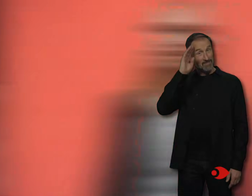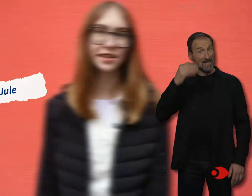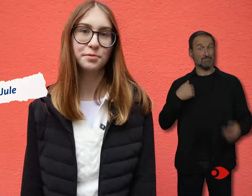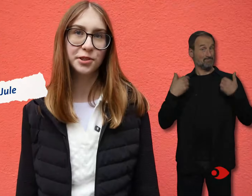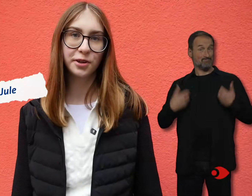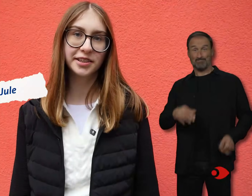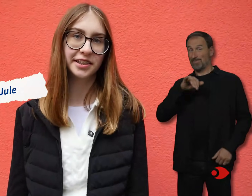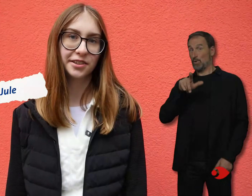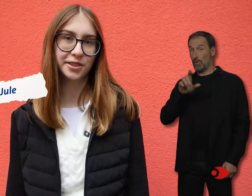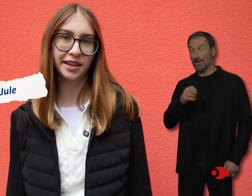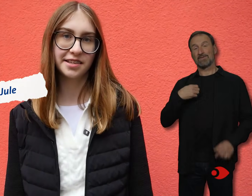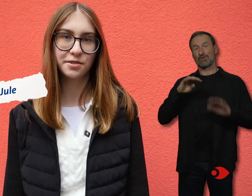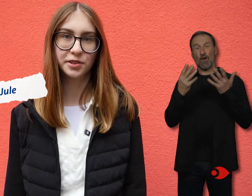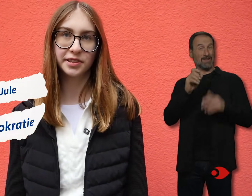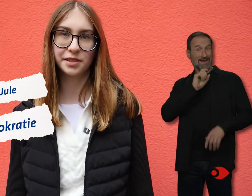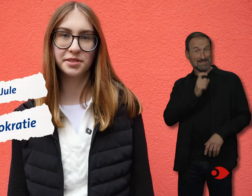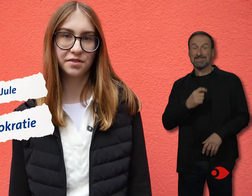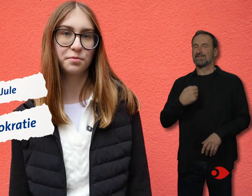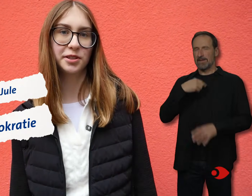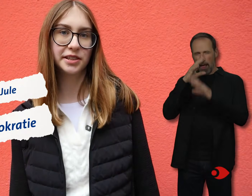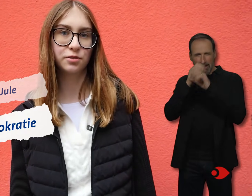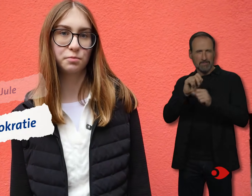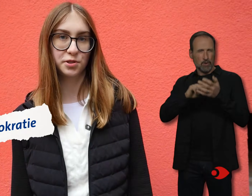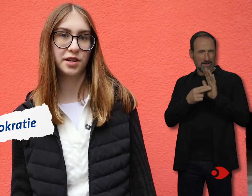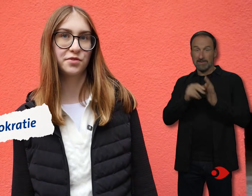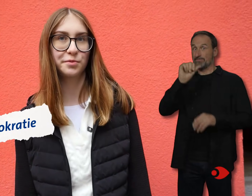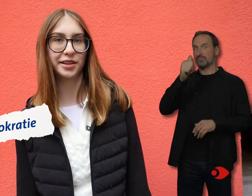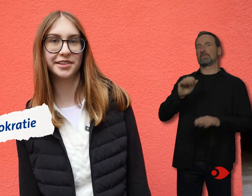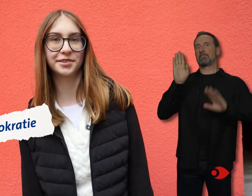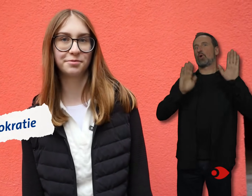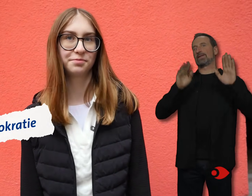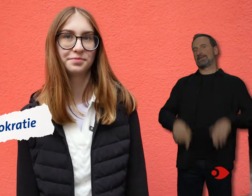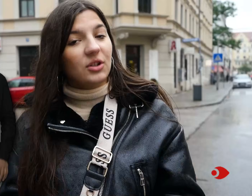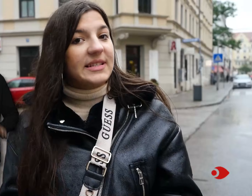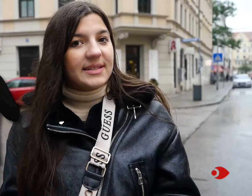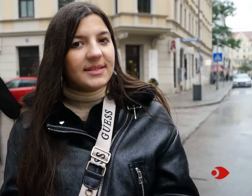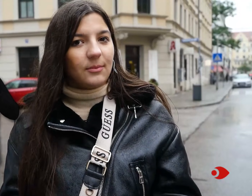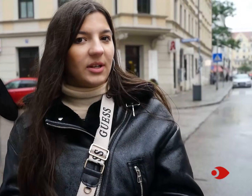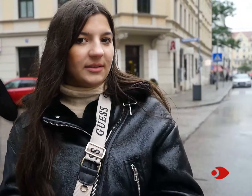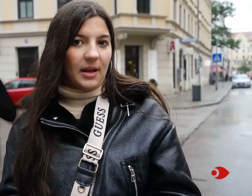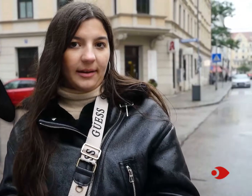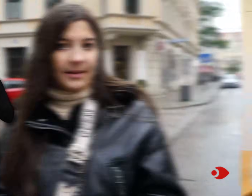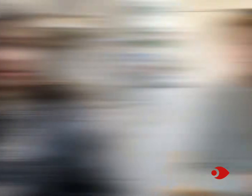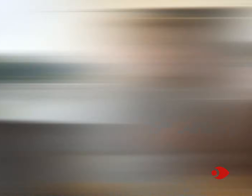Hi, ich bin Jule. Ich geh in die 9. Klasse und interessiere mich sehr für Politik, besonders für Demokratie. Was ist Demokratie eigentlich?